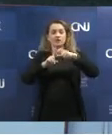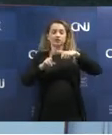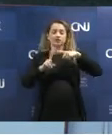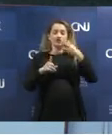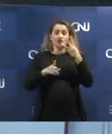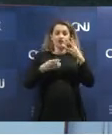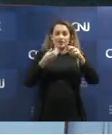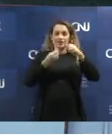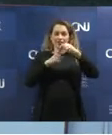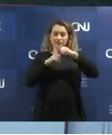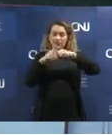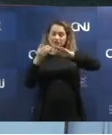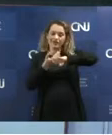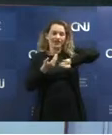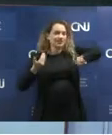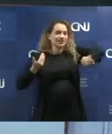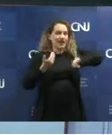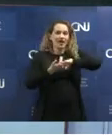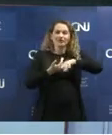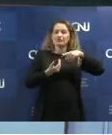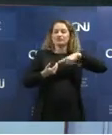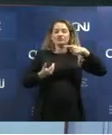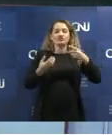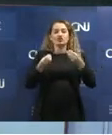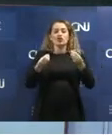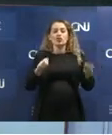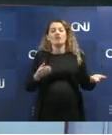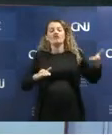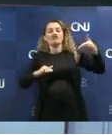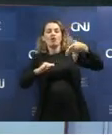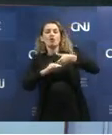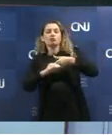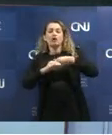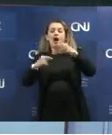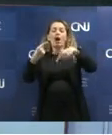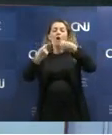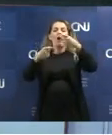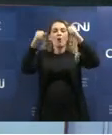havia nem previsão de outras audiências que já havia 157 na fila para marcar